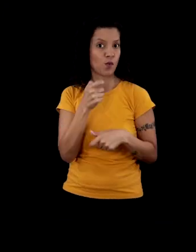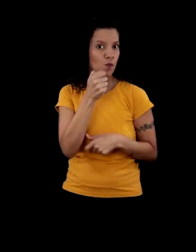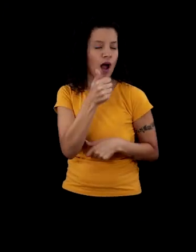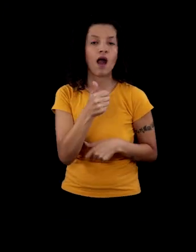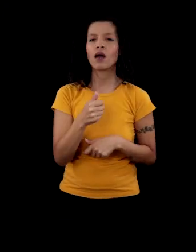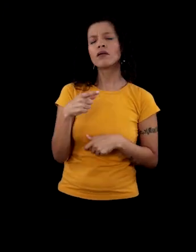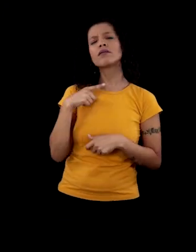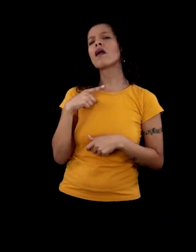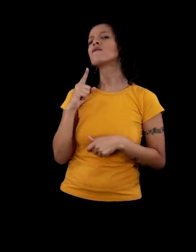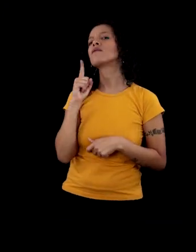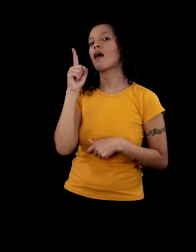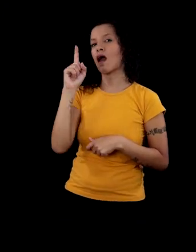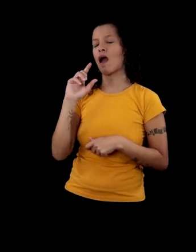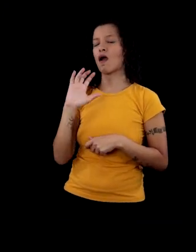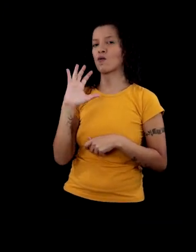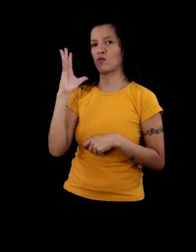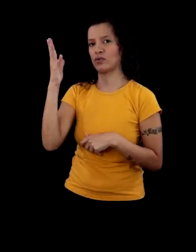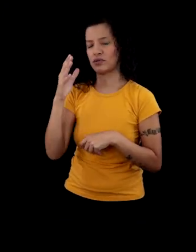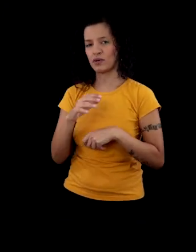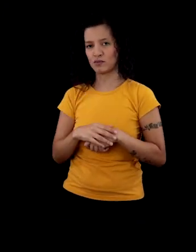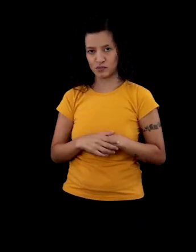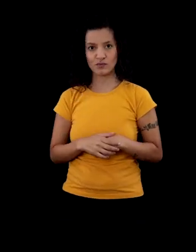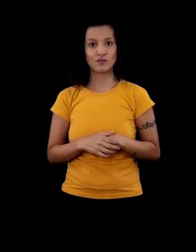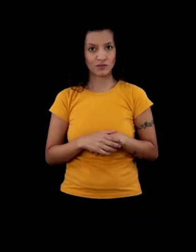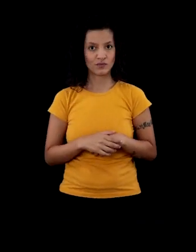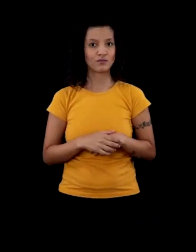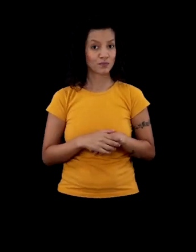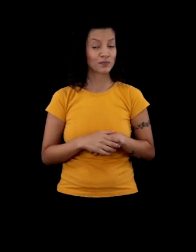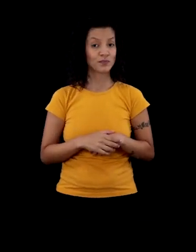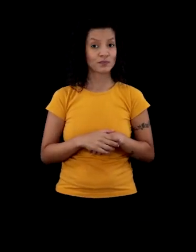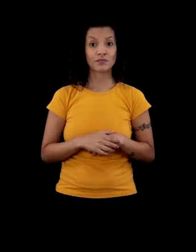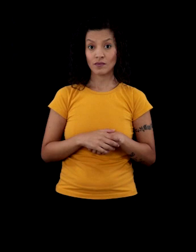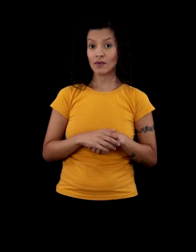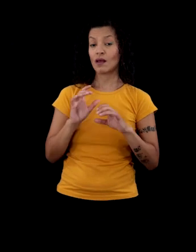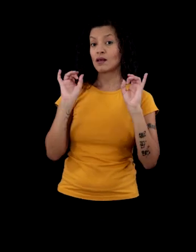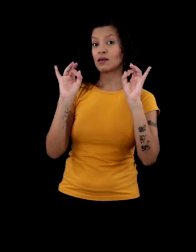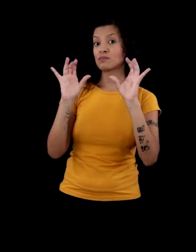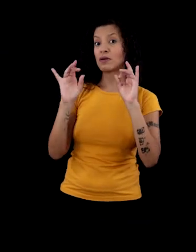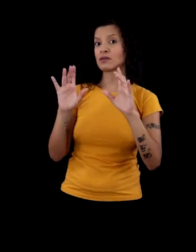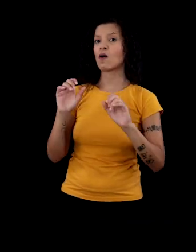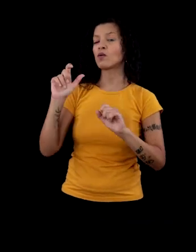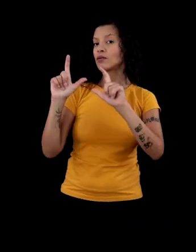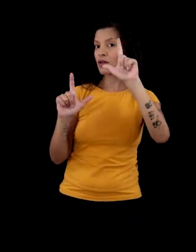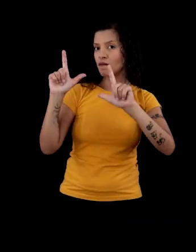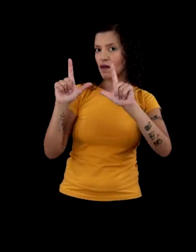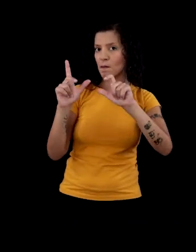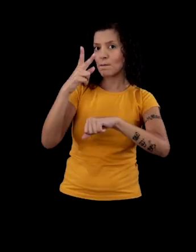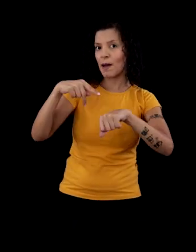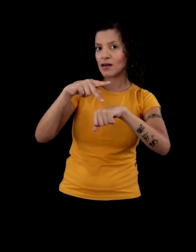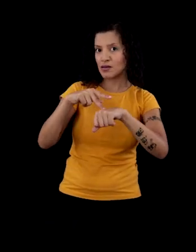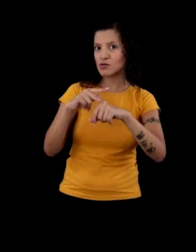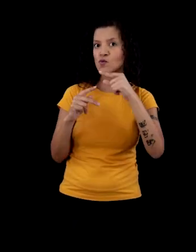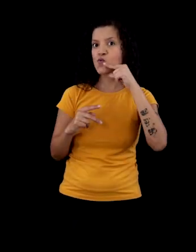Teve uma ocasião – um especial para a televisão húngara,